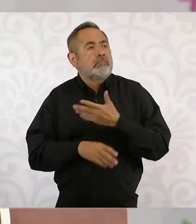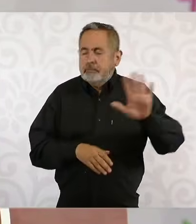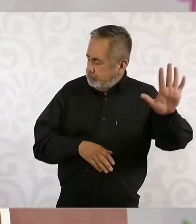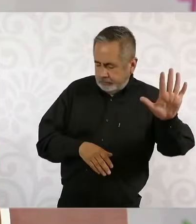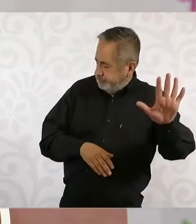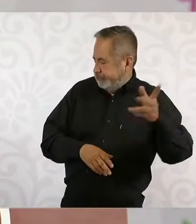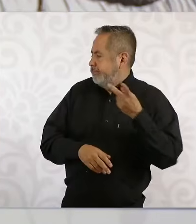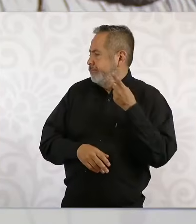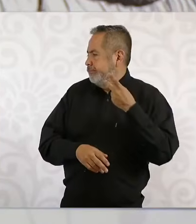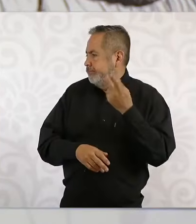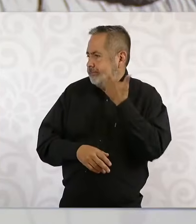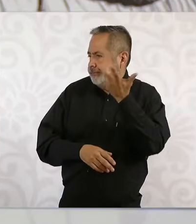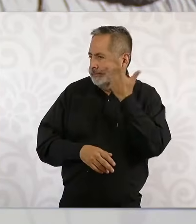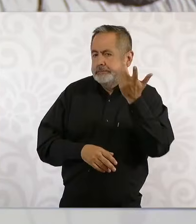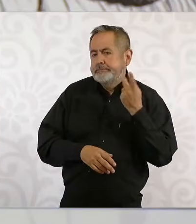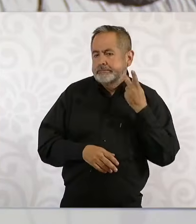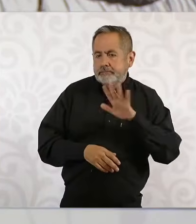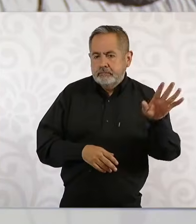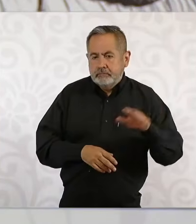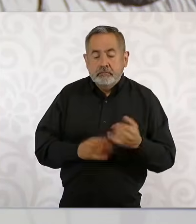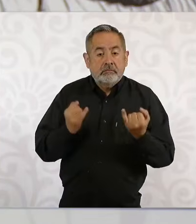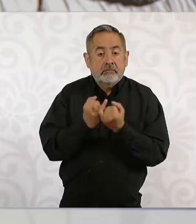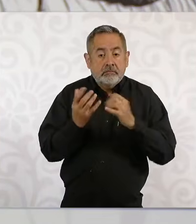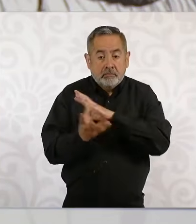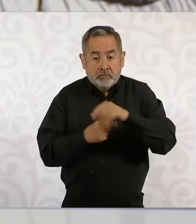Así como ellos no quieren injerencia en la elección de México en las elecciones de